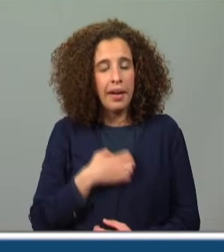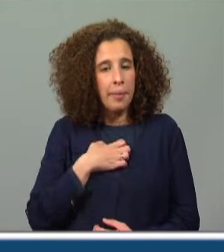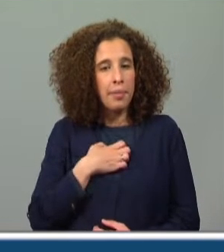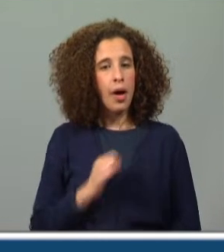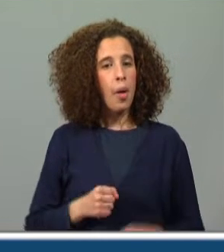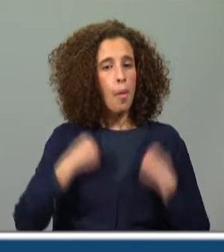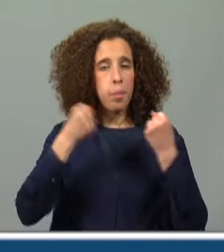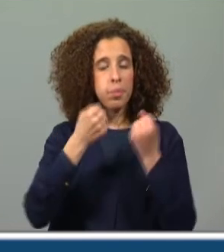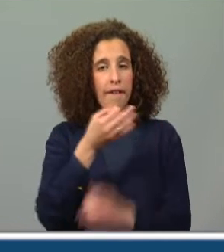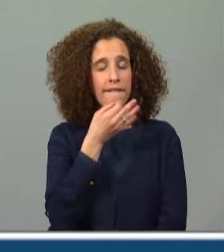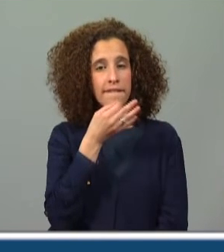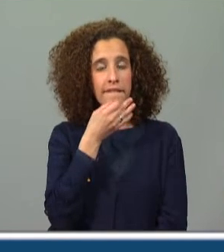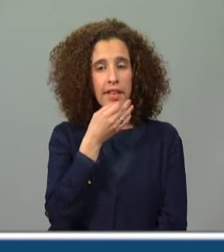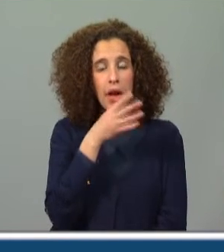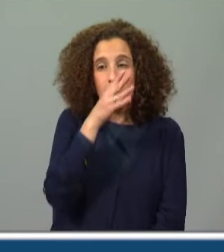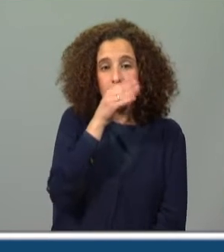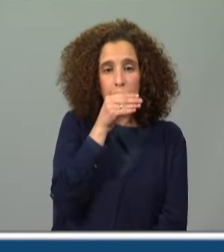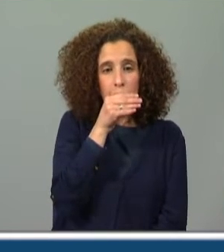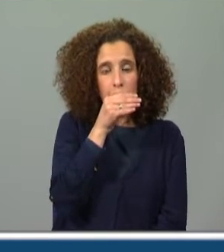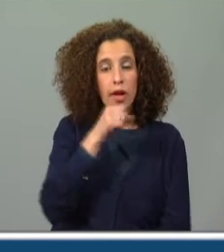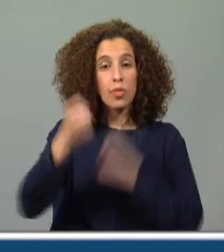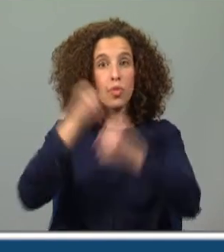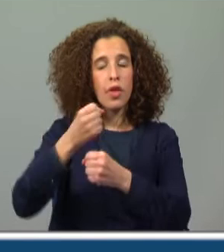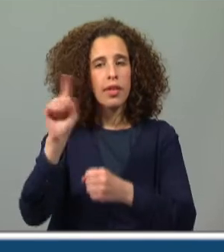conseguiu se quer falar ela fica em silêncio e em vez de ir a correr foi com 明白了，如果你想談談，她會留在沉默，而不是奔跑，他和